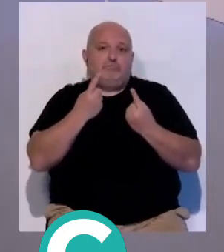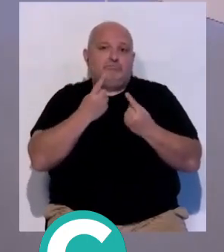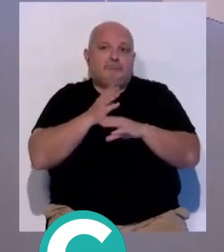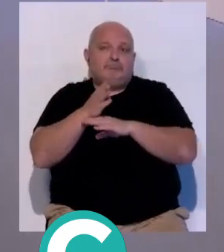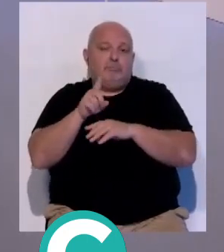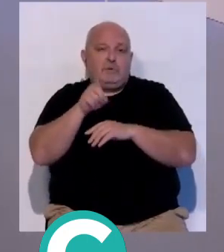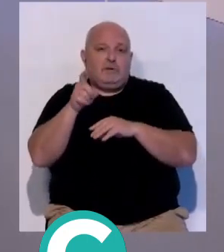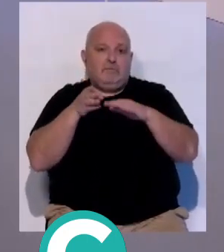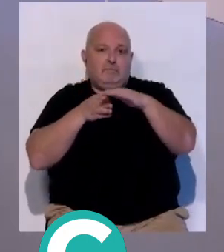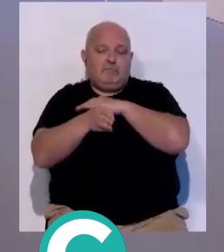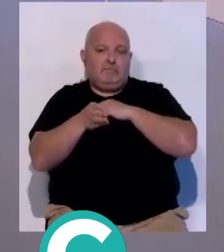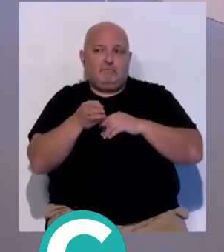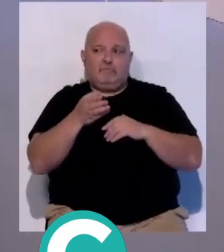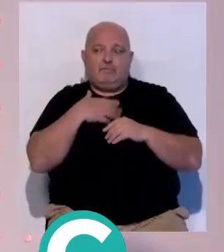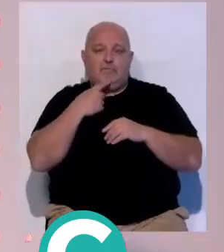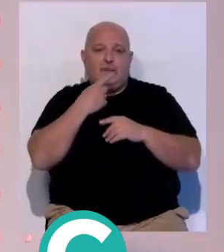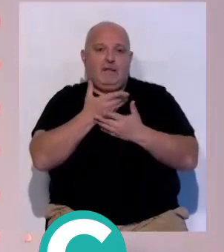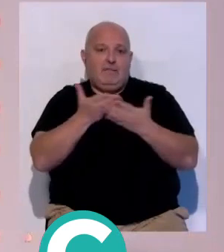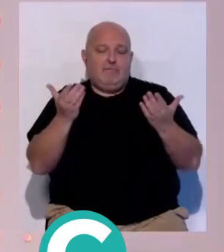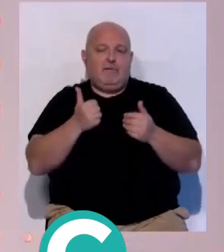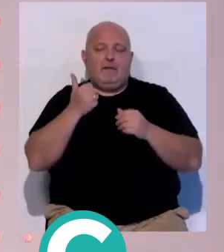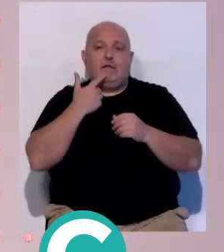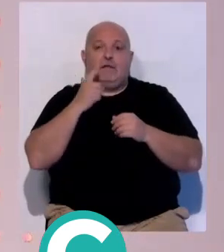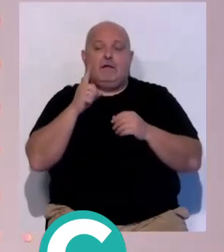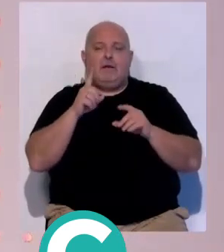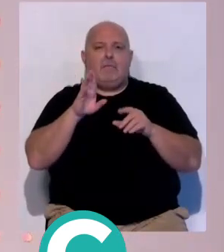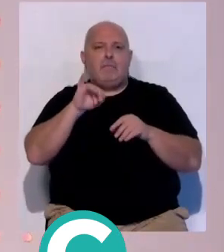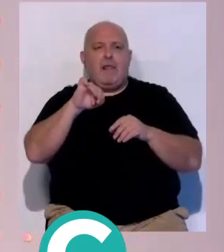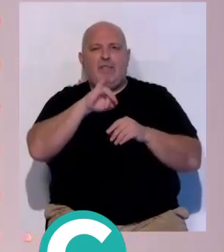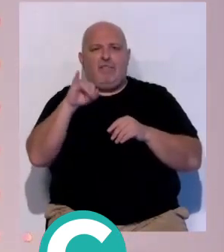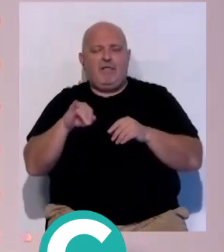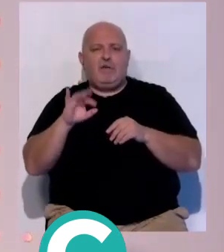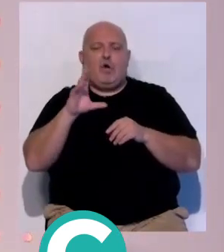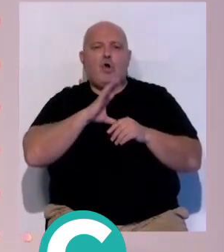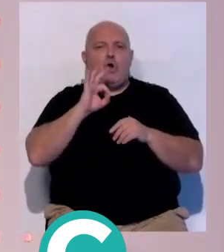y preguntar nosotros no podemos anunciar nada sino por Play o por Twitch son las dos plataformas por